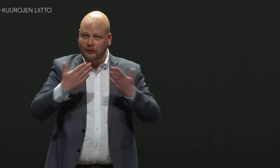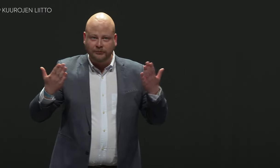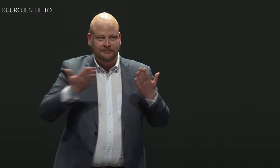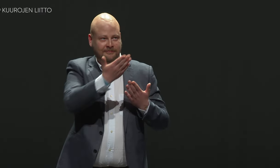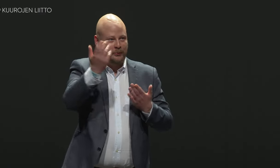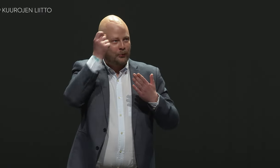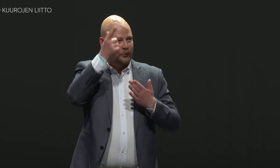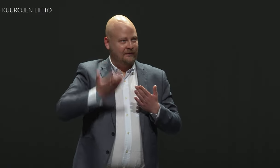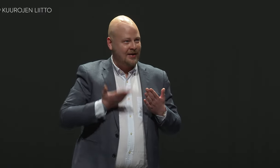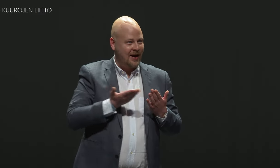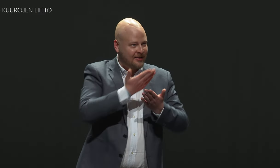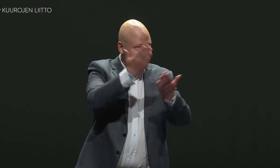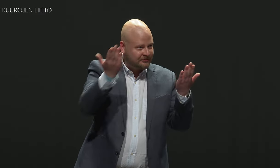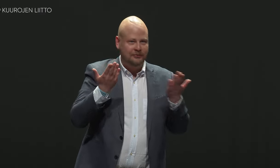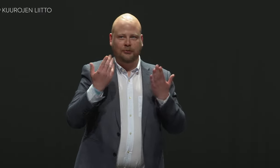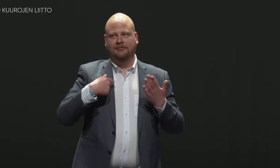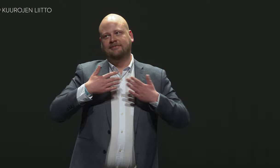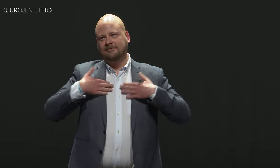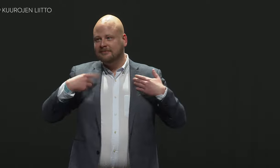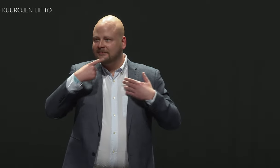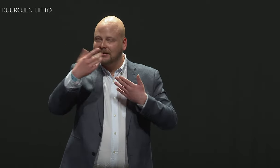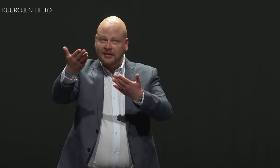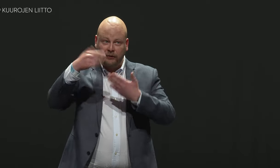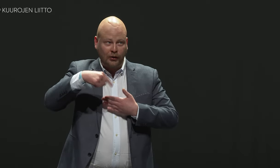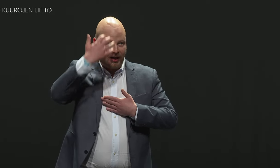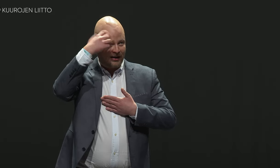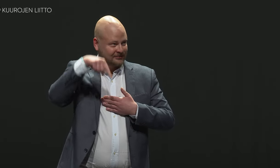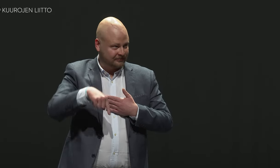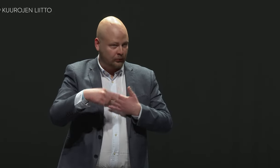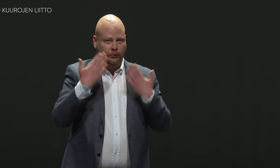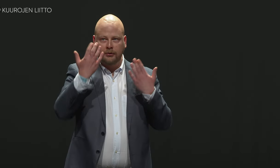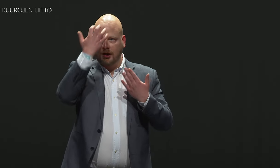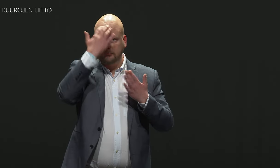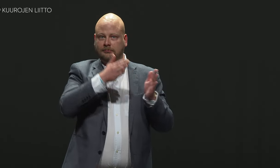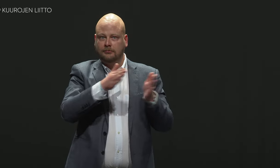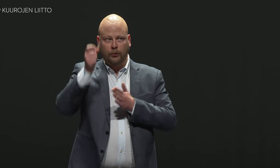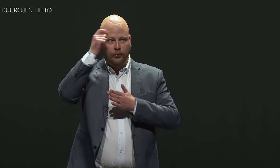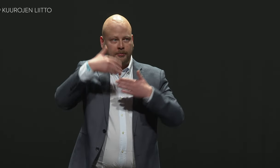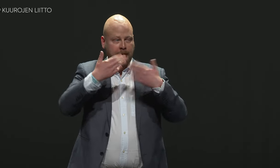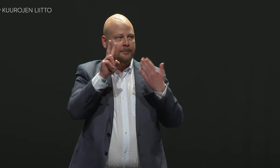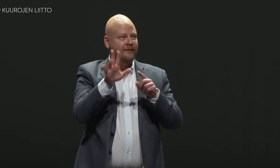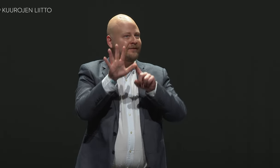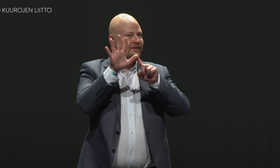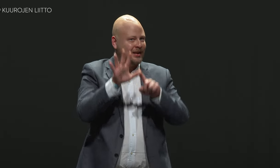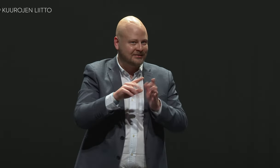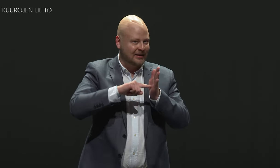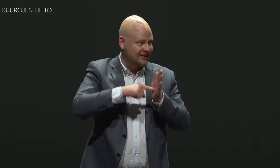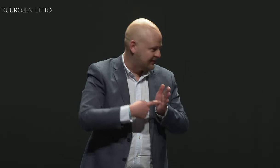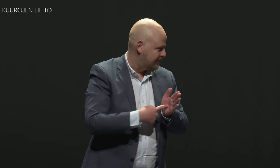Arvoisat kulttuuripäivien vieraat, minulla on ilo toivottaa teidät tervetulleiksi Helsinkiin! Helsinki järjestää kulttuuripäivät nyt viidettä kertaa.